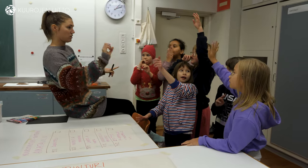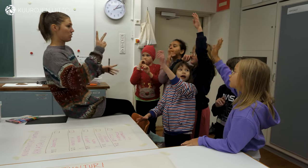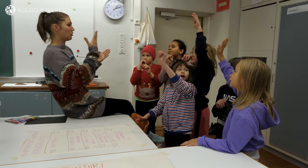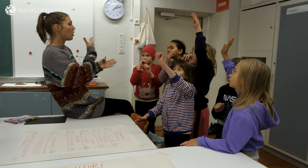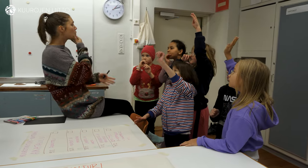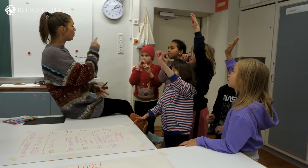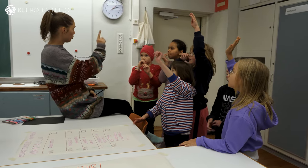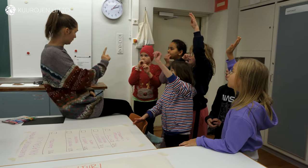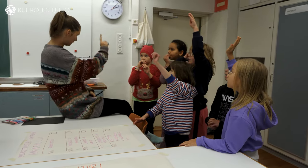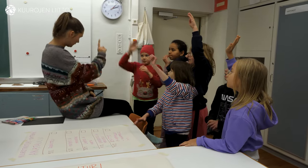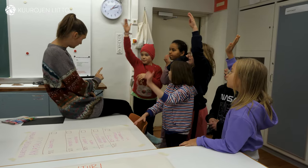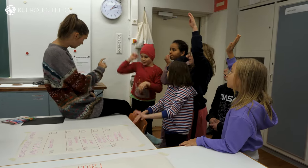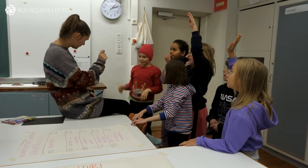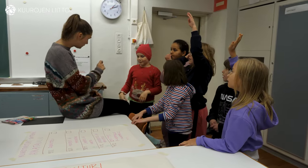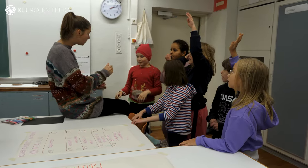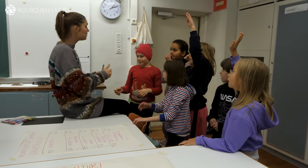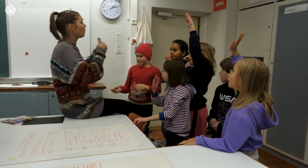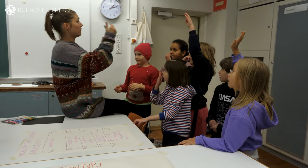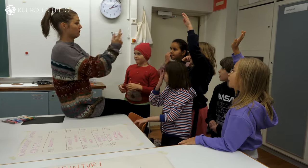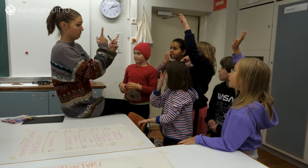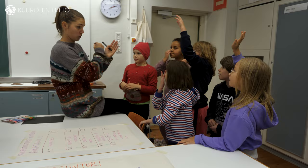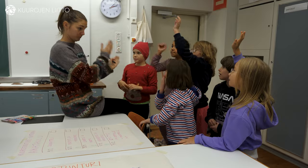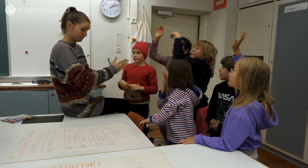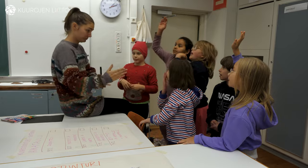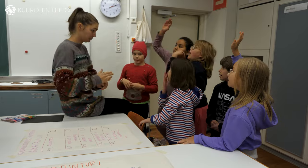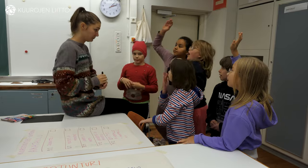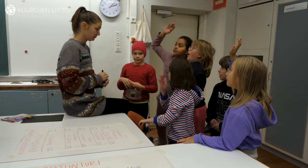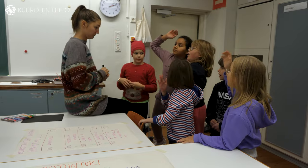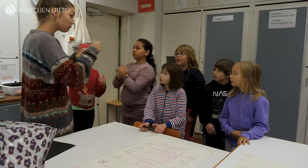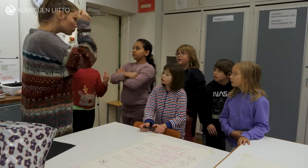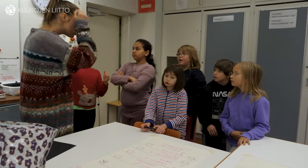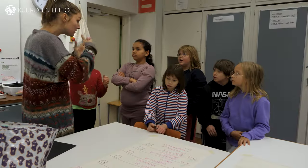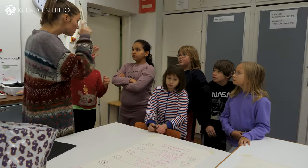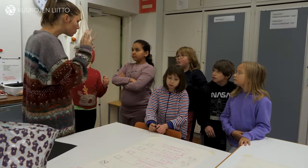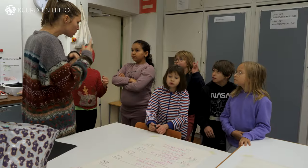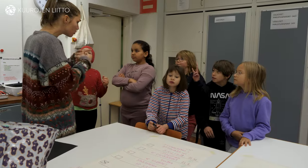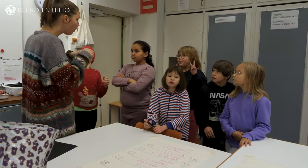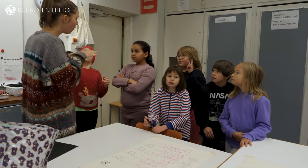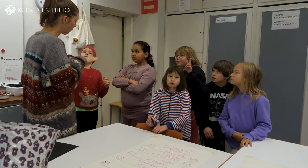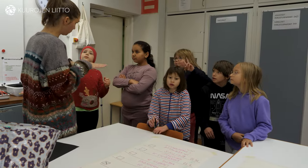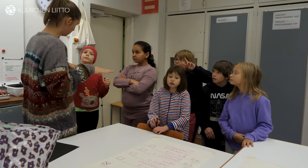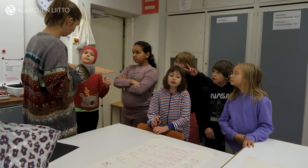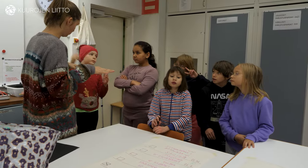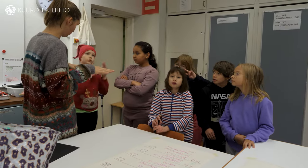Nuorin aloittaa. - Mä! Sitten mennään ikäjärjestyksessä. Muistatteko, miten meni viime viikolla? Nyt otetaan rauhallisemmin.